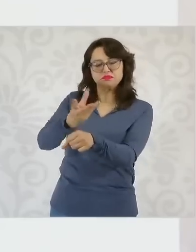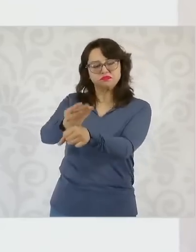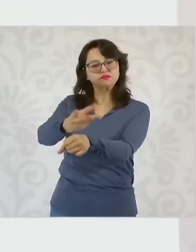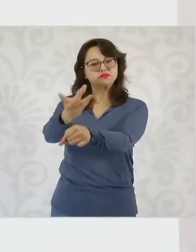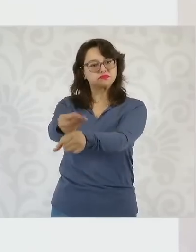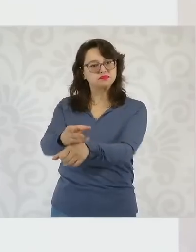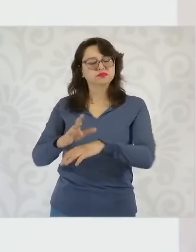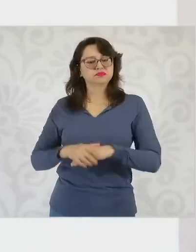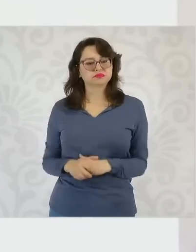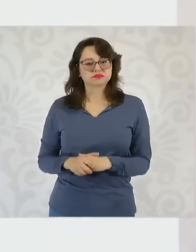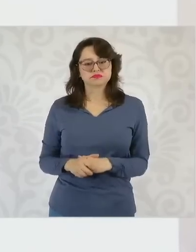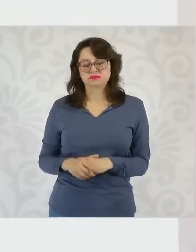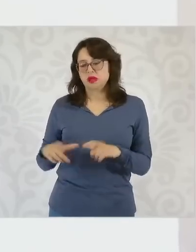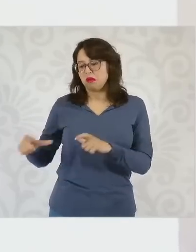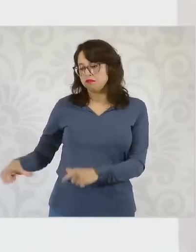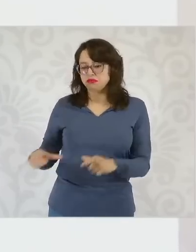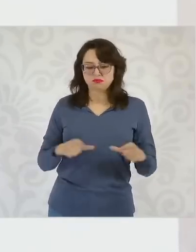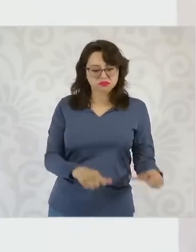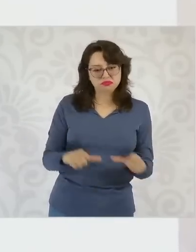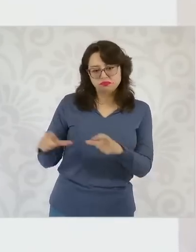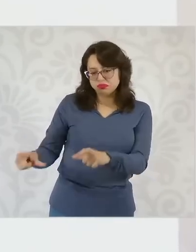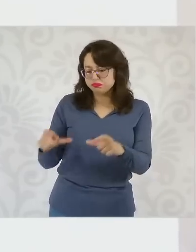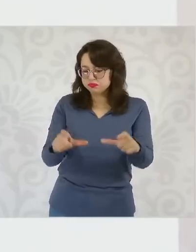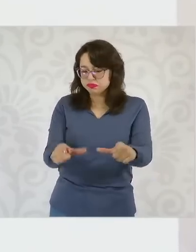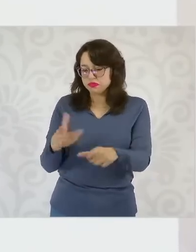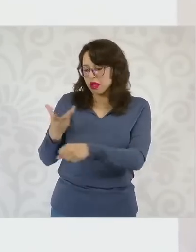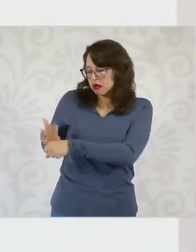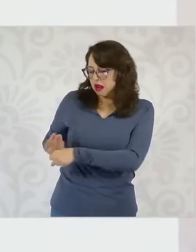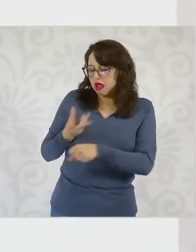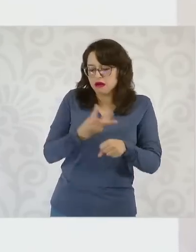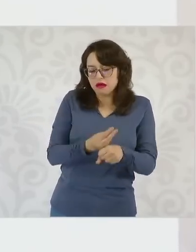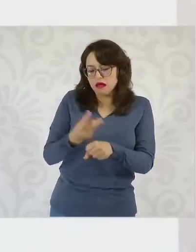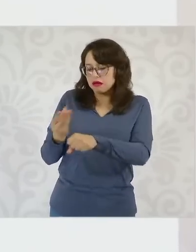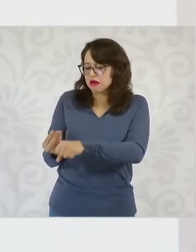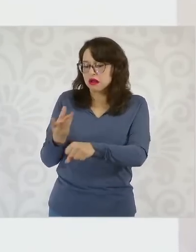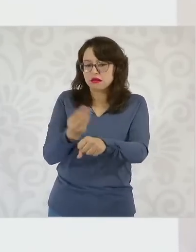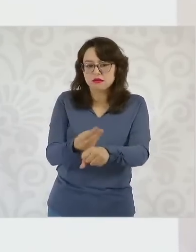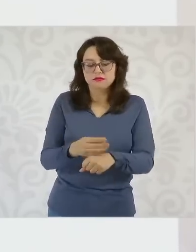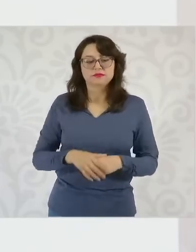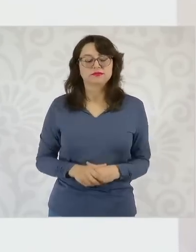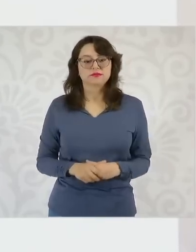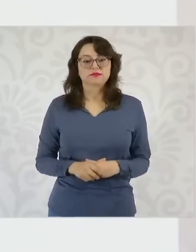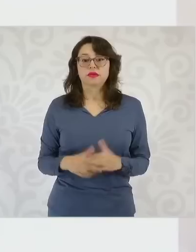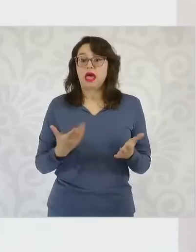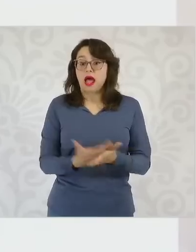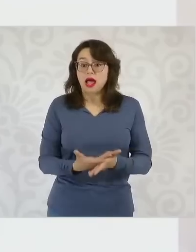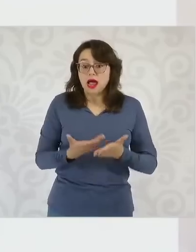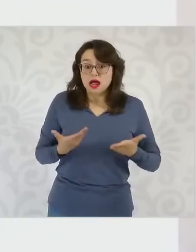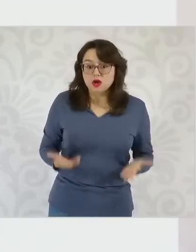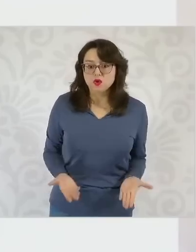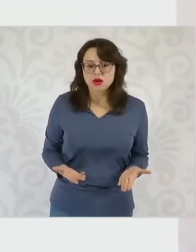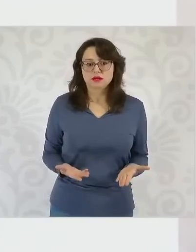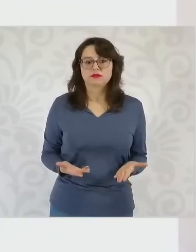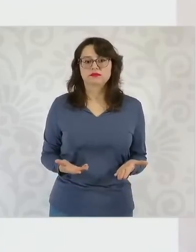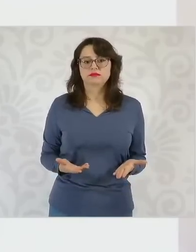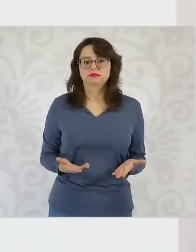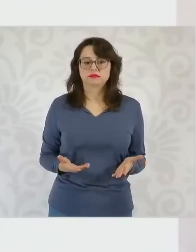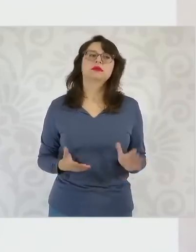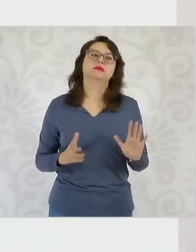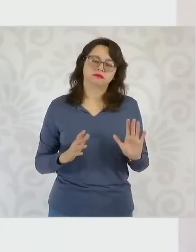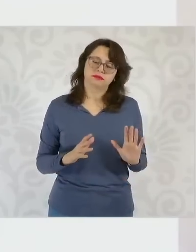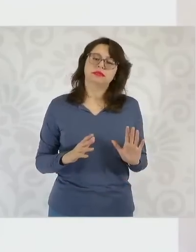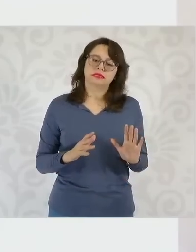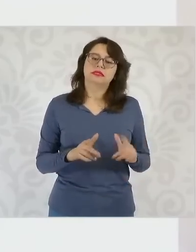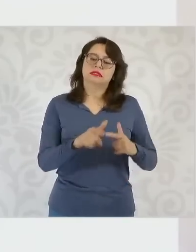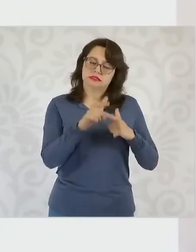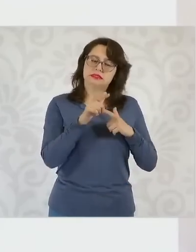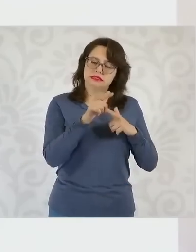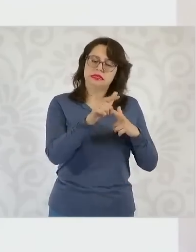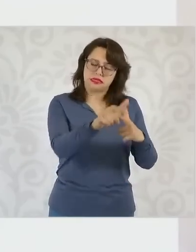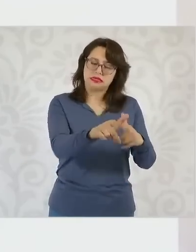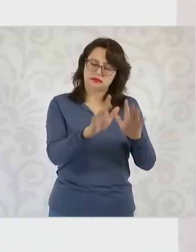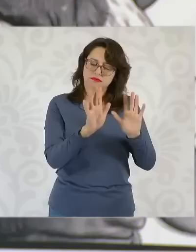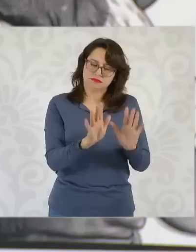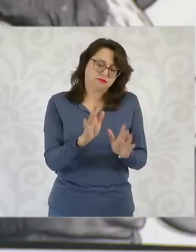va entonces ahora se va a seguir haciendo eso para los trabajos mayores pero para